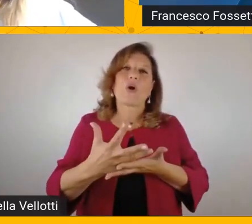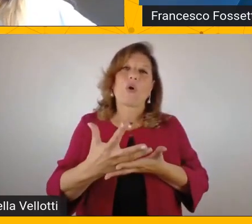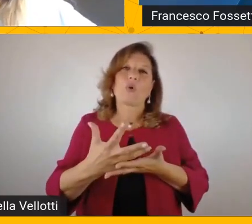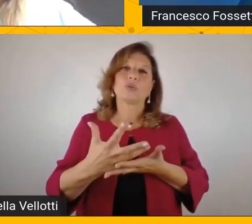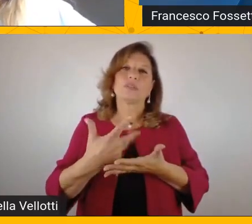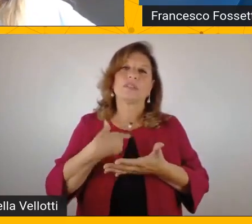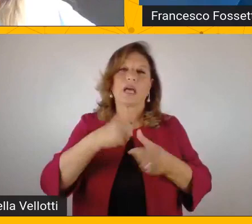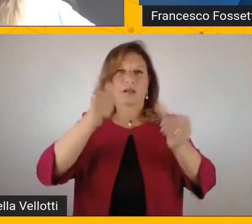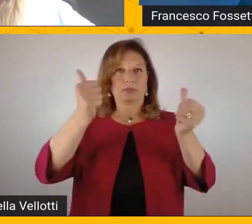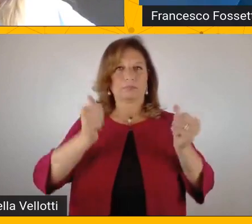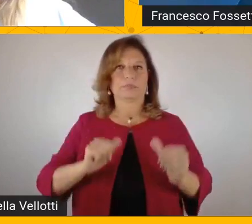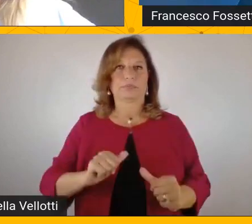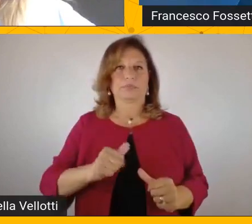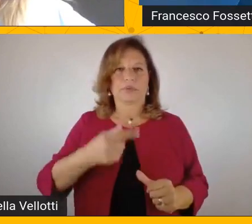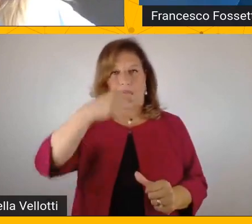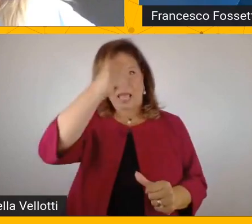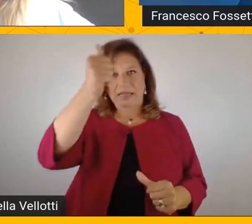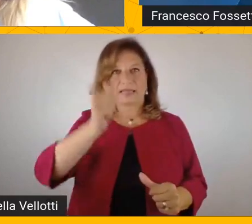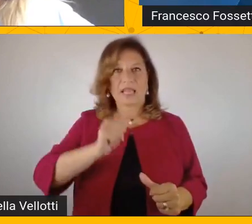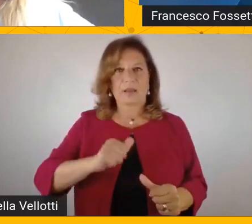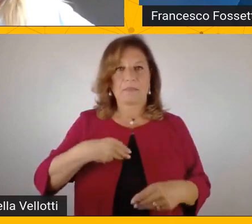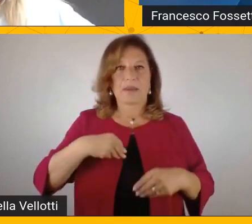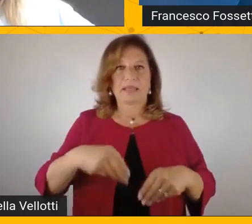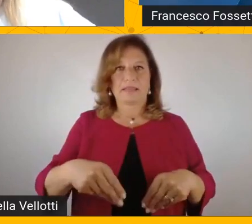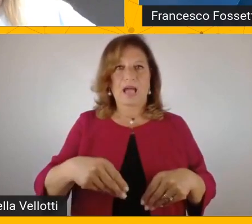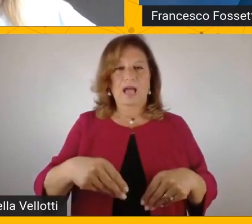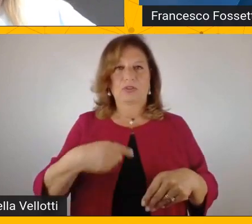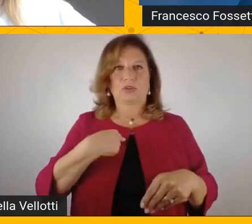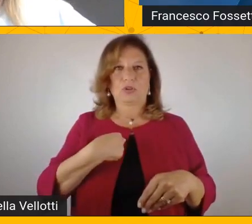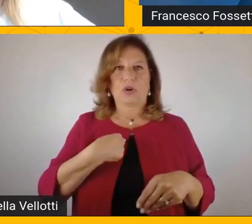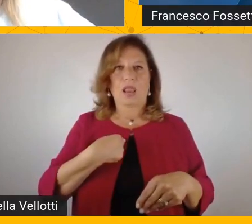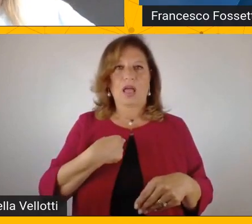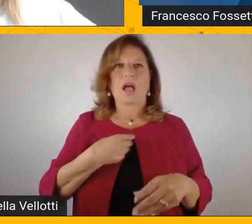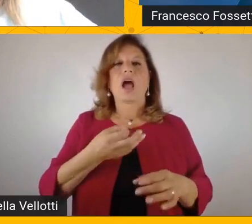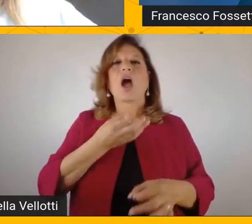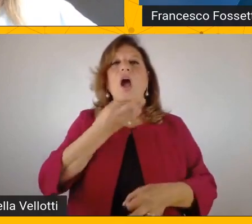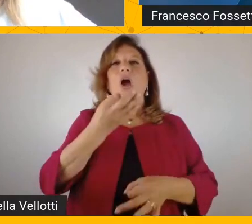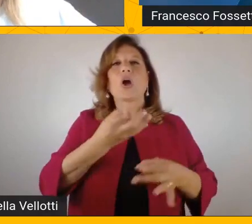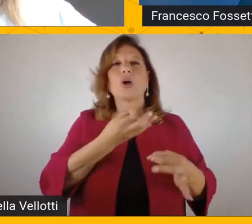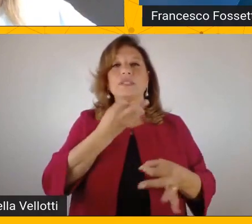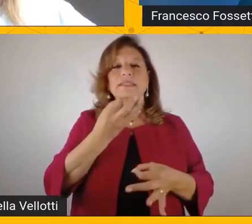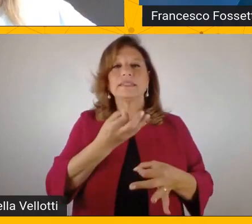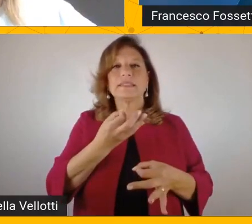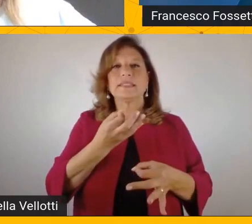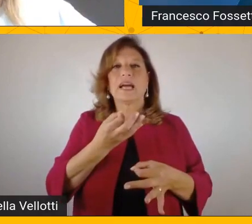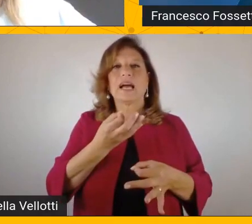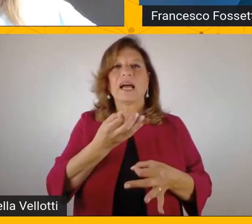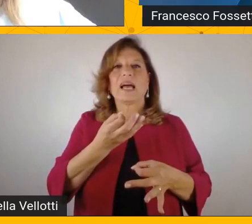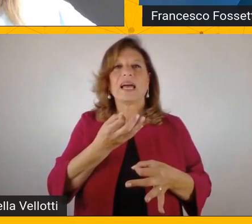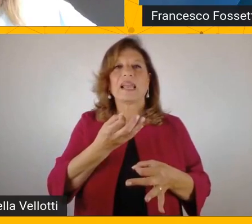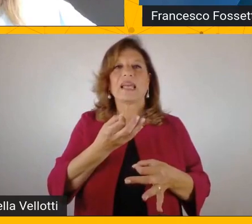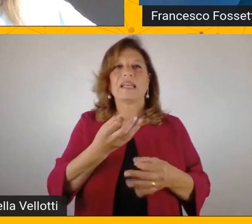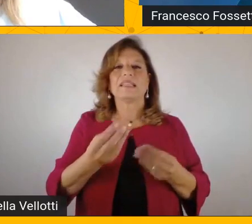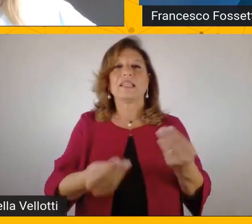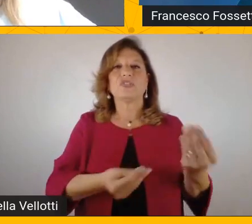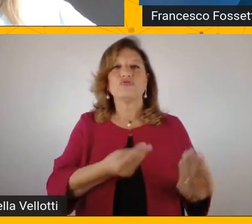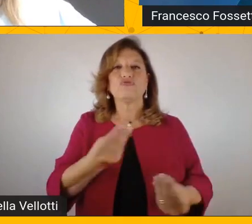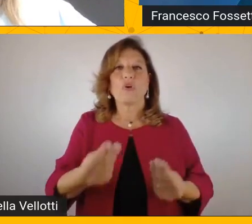raccontandole e interpretandole quindi anche suggerire dei dei